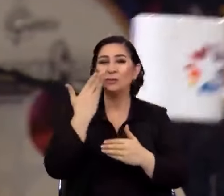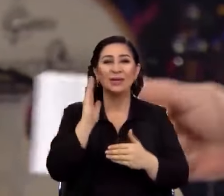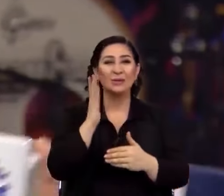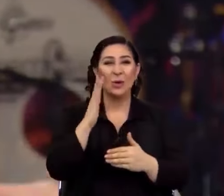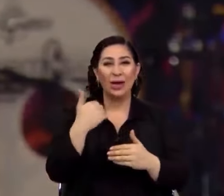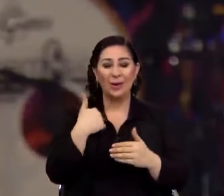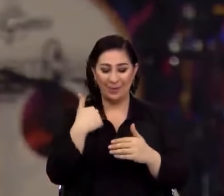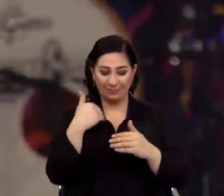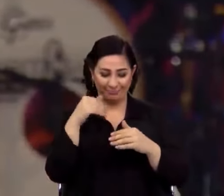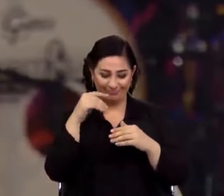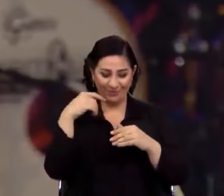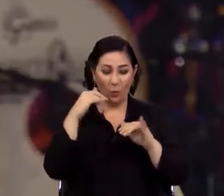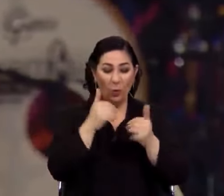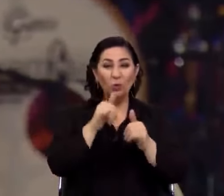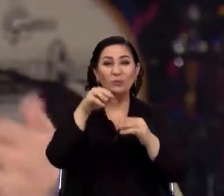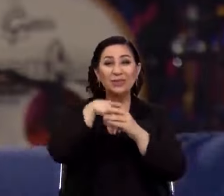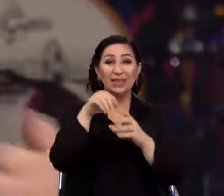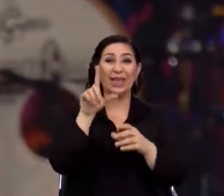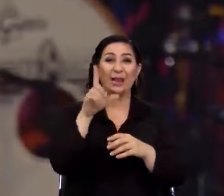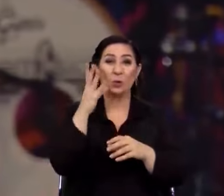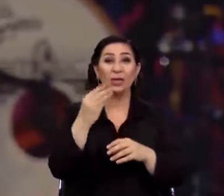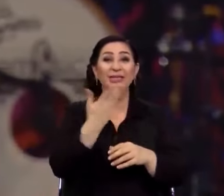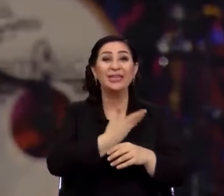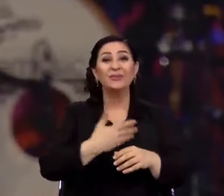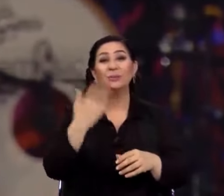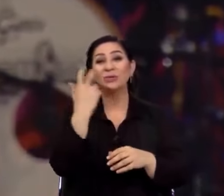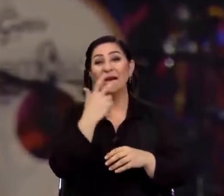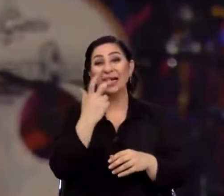için de gerekli olduğunu düşünüyorum o yüzden sevdiğim şarkıları sesime uygun